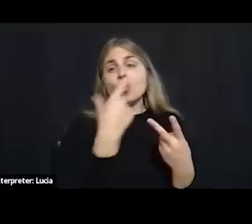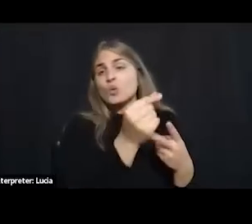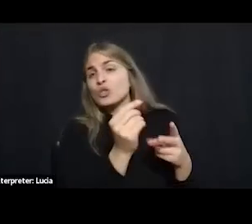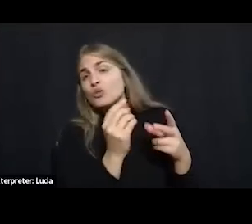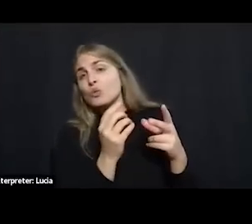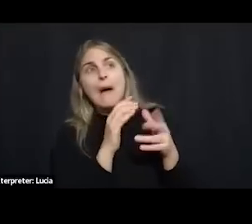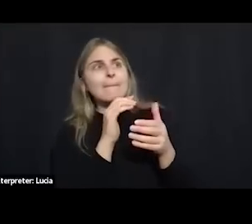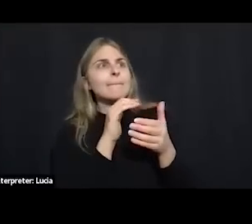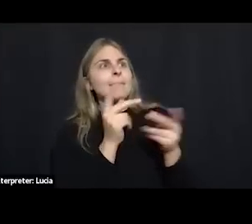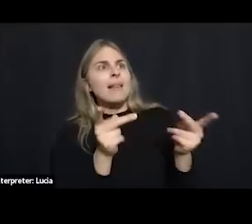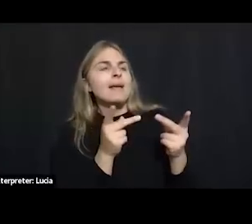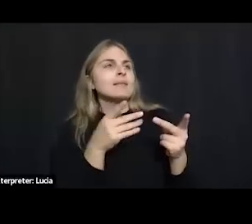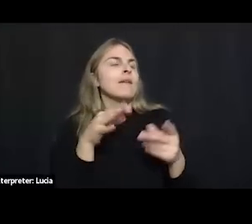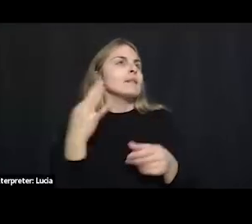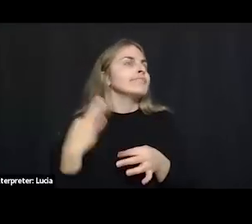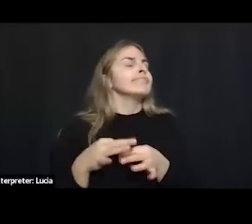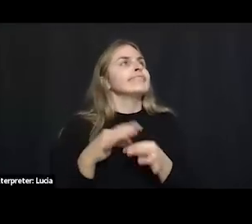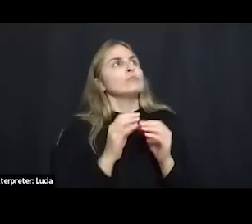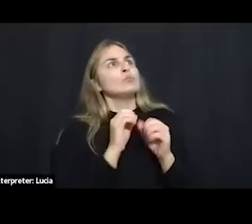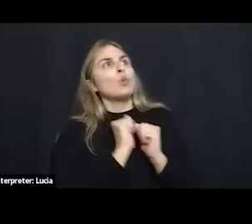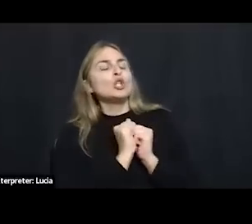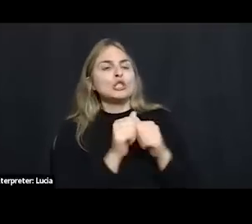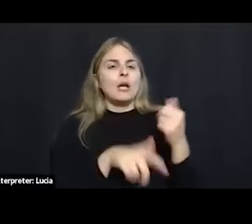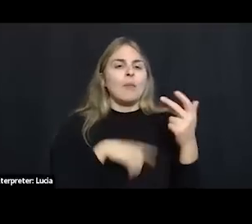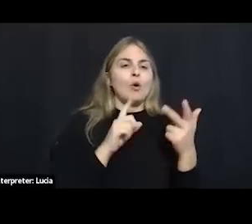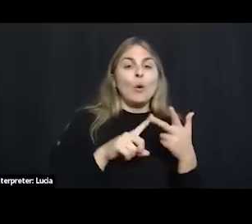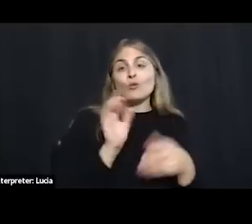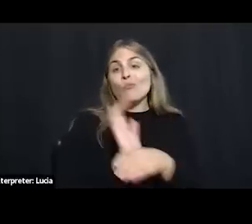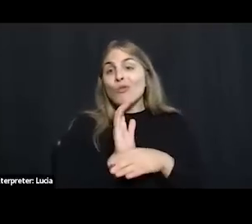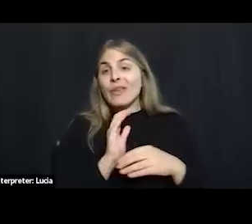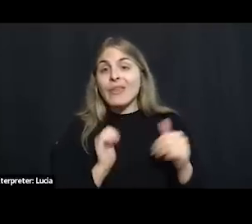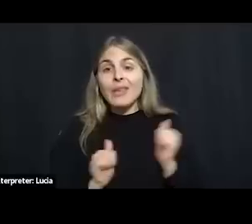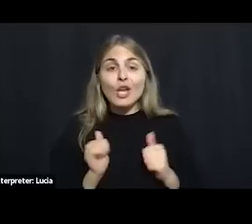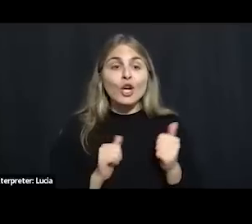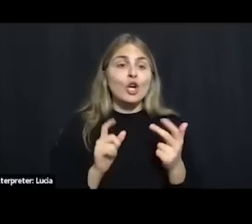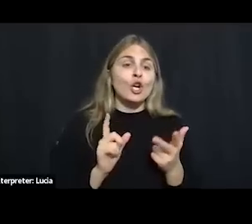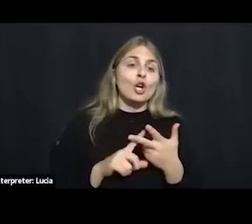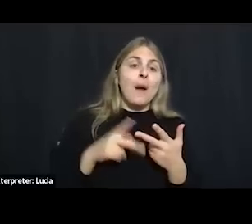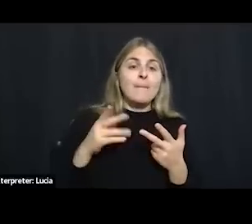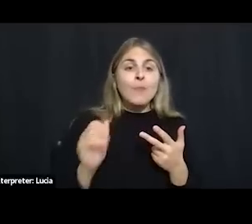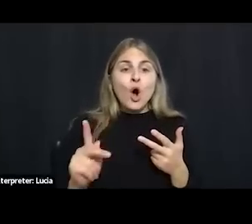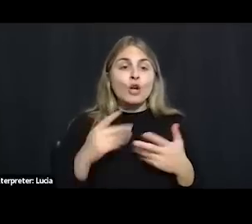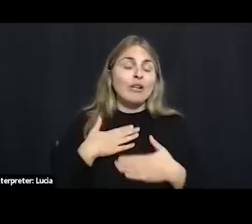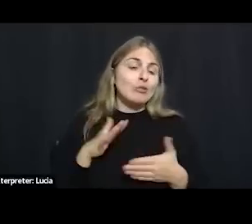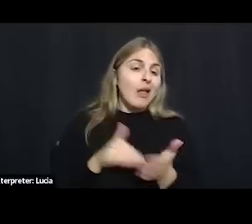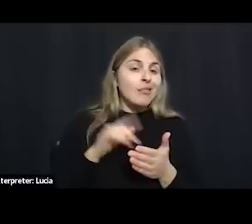al cine, a un parque o centro recreativo, a una biblioteca, a ver un evento deportivo,